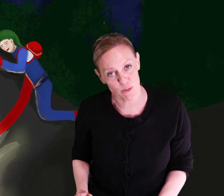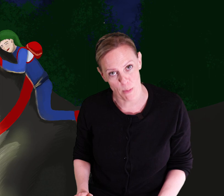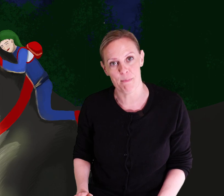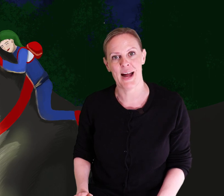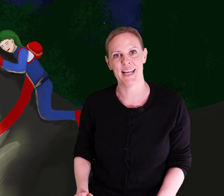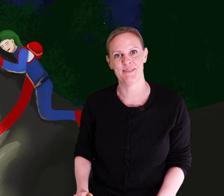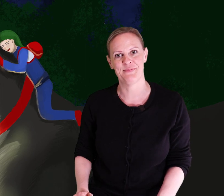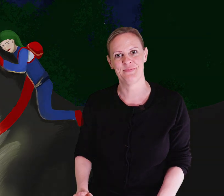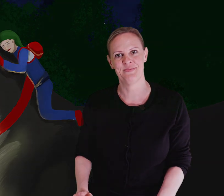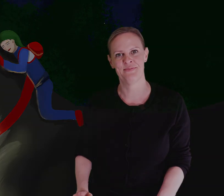här kommer den